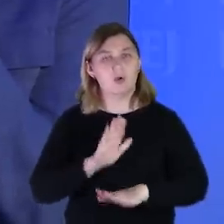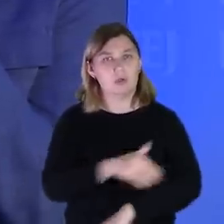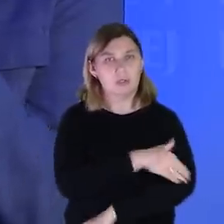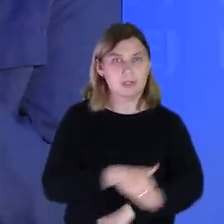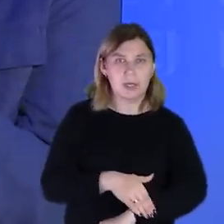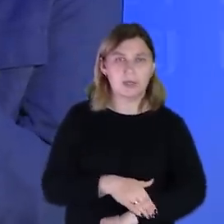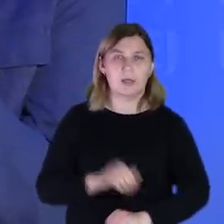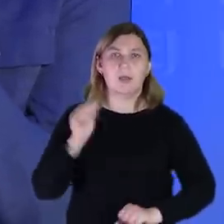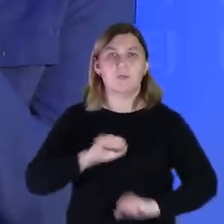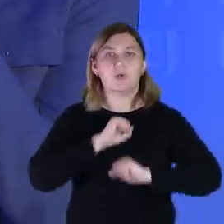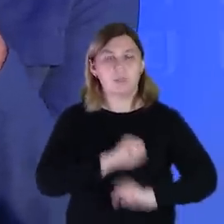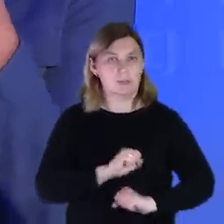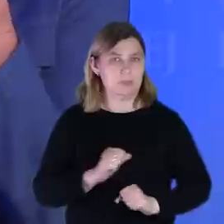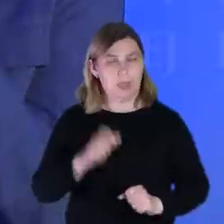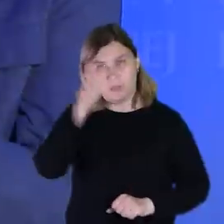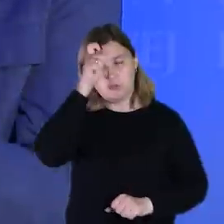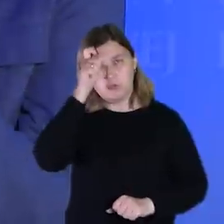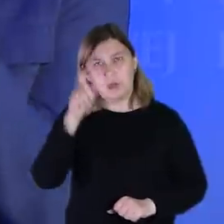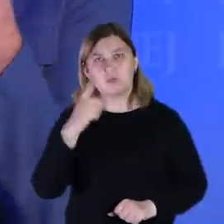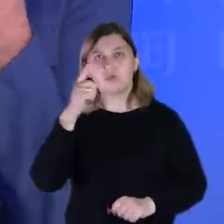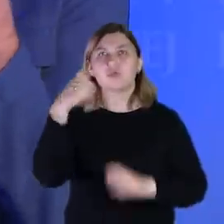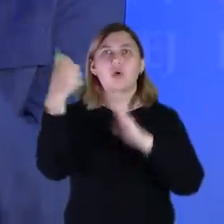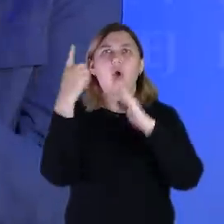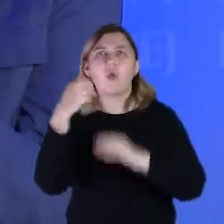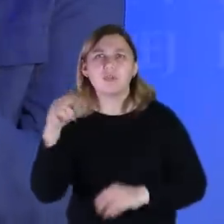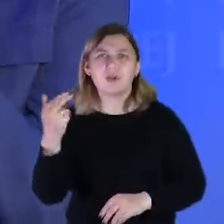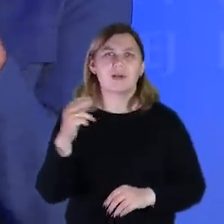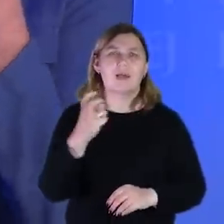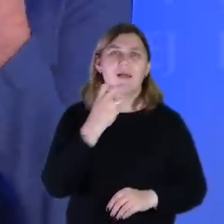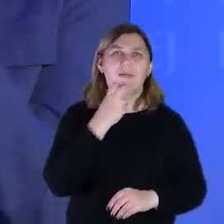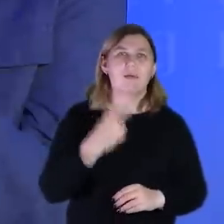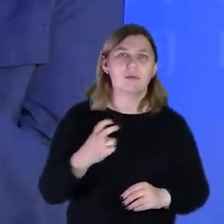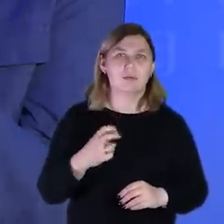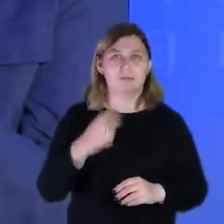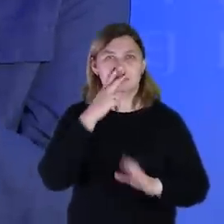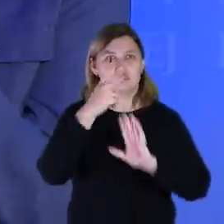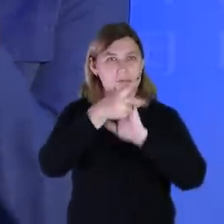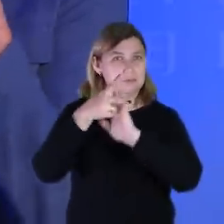bo może być zabezpieczenie fizyczne, są drony, jest cała elektronika, noktowizory...